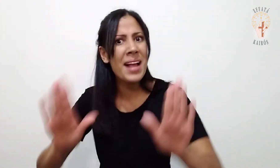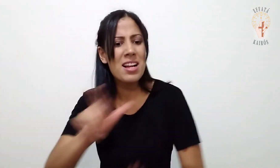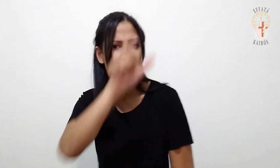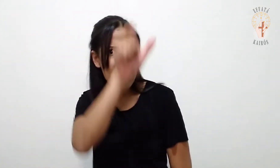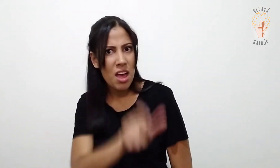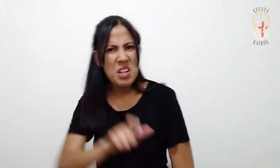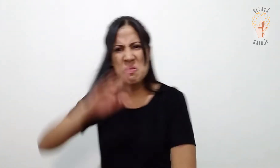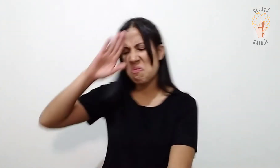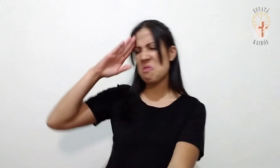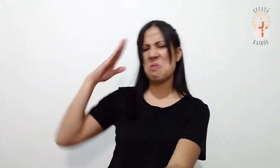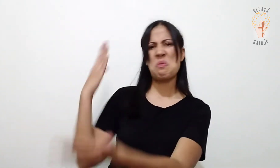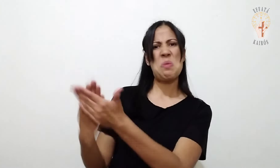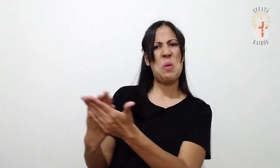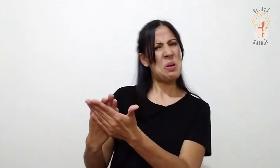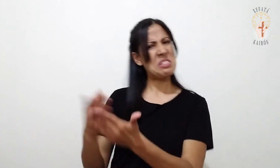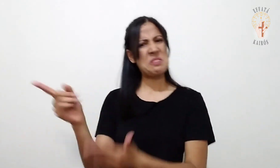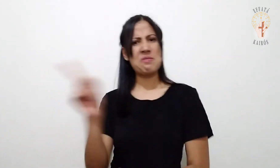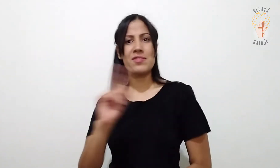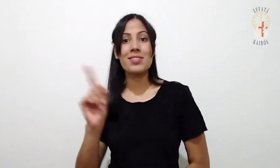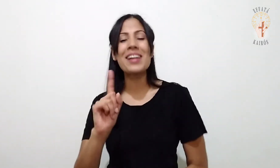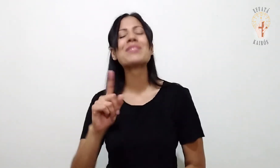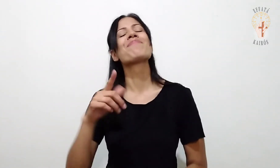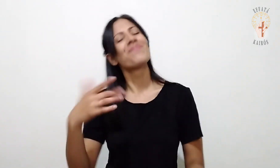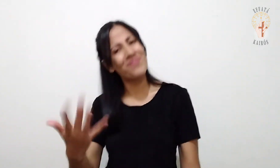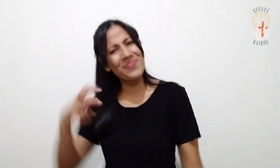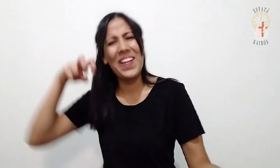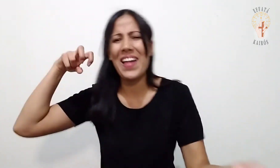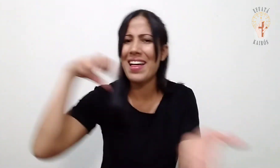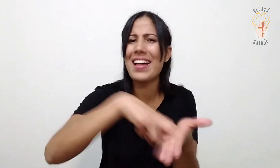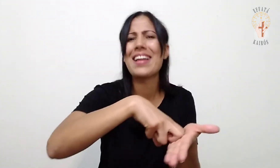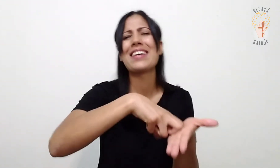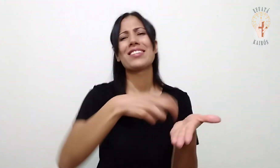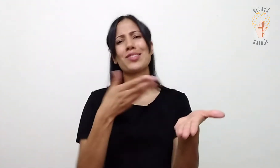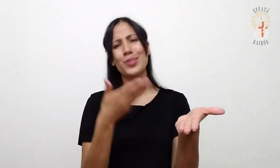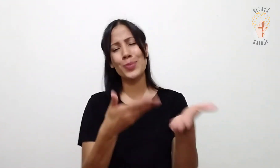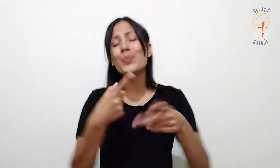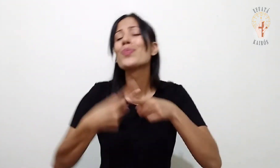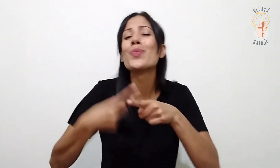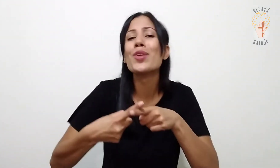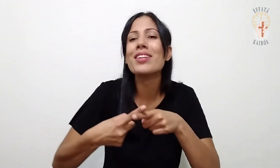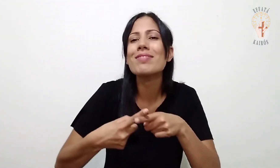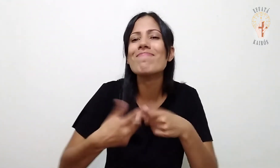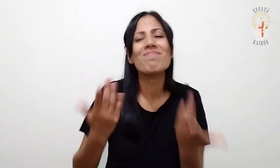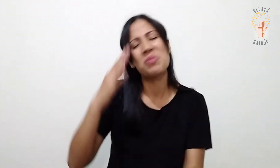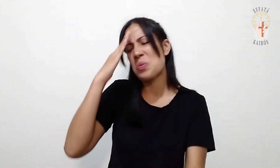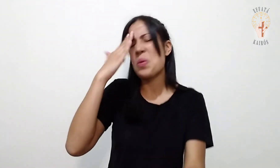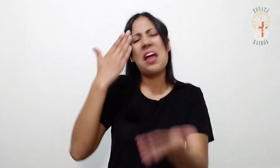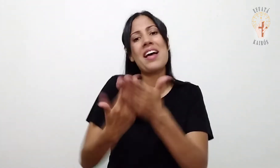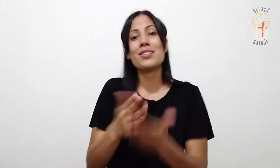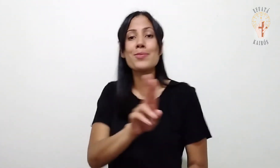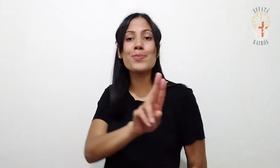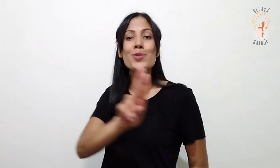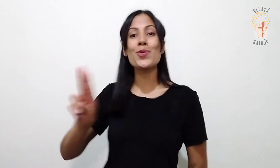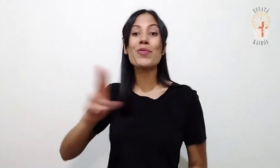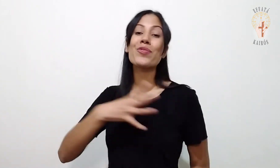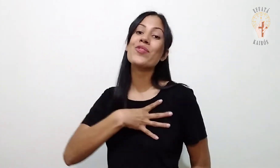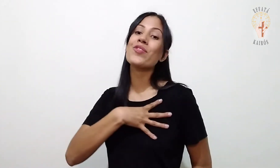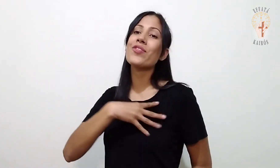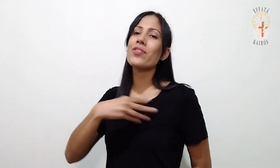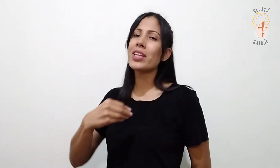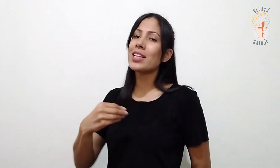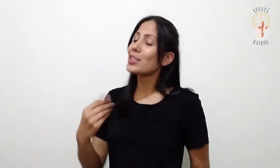quem não crê, já está condenado, porque não acreditou no nome do Filho unigênito.